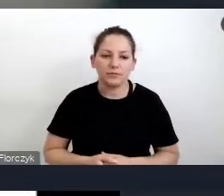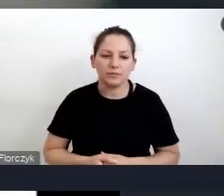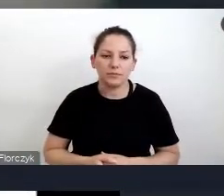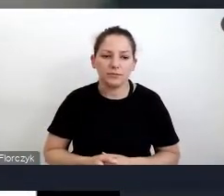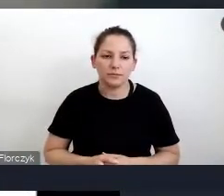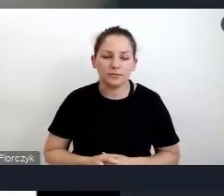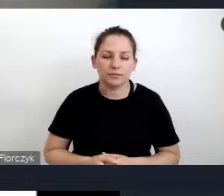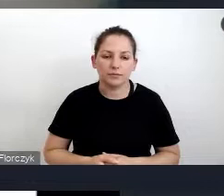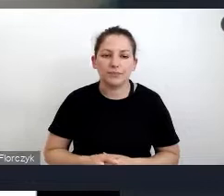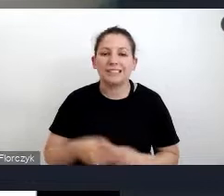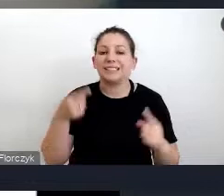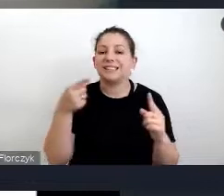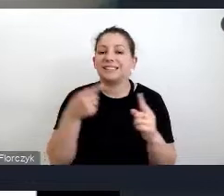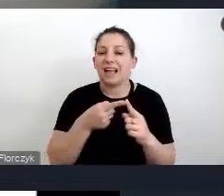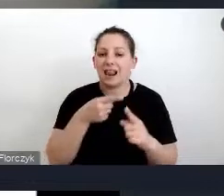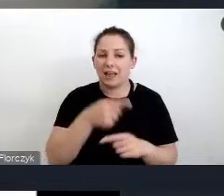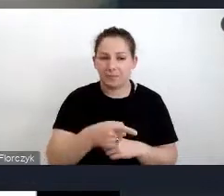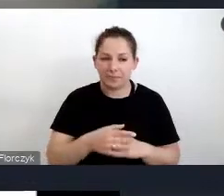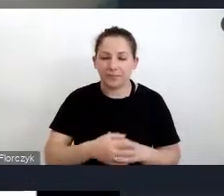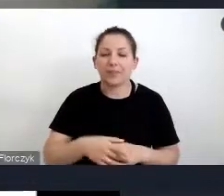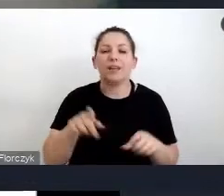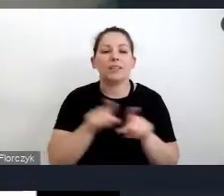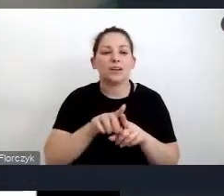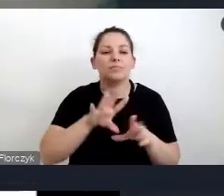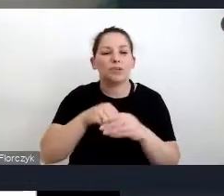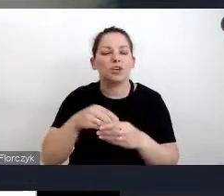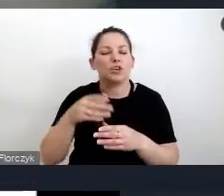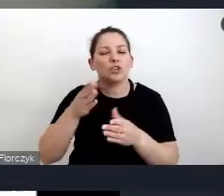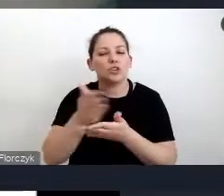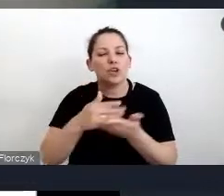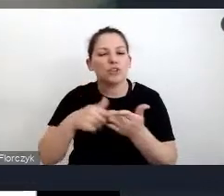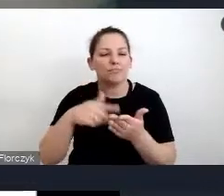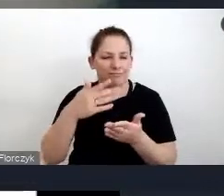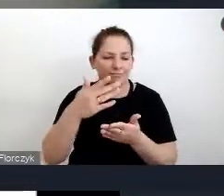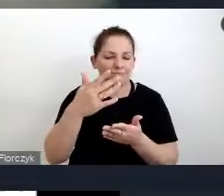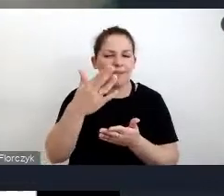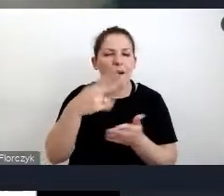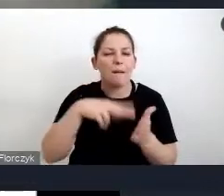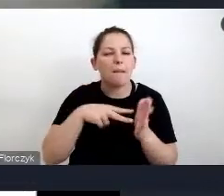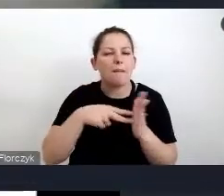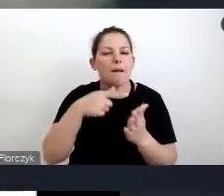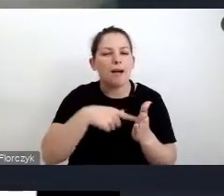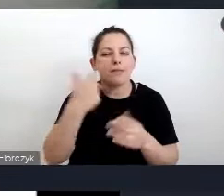Cele SDG są również częścią Agendy 2030, która opiera się na zintegrowanym podejściu